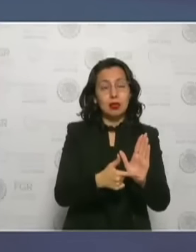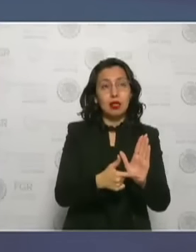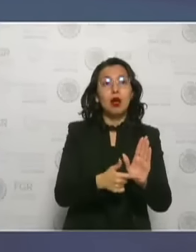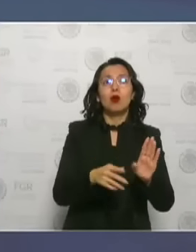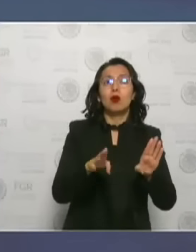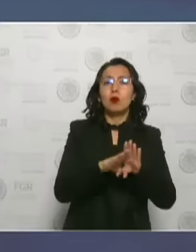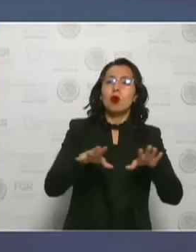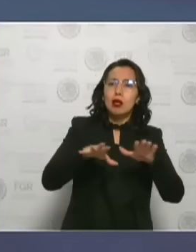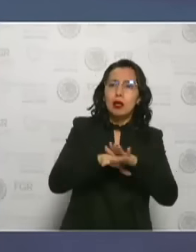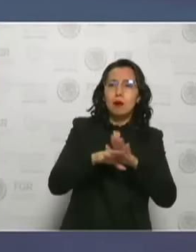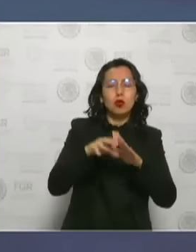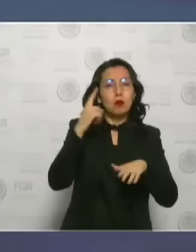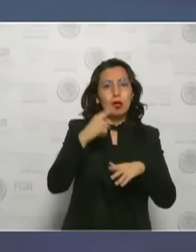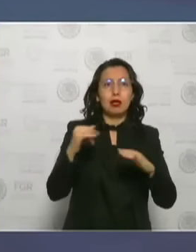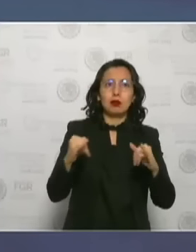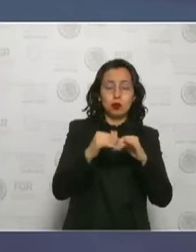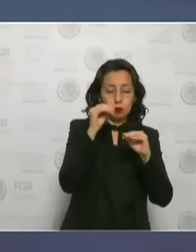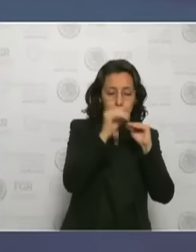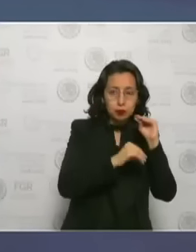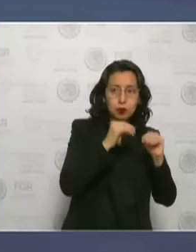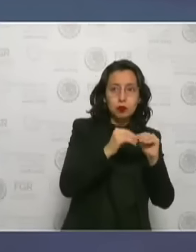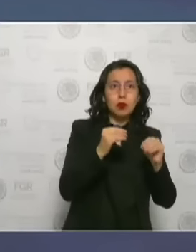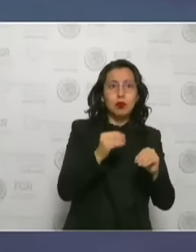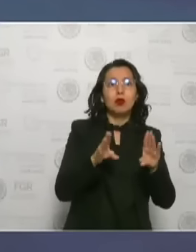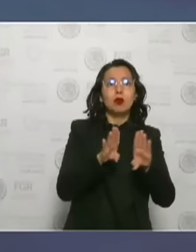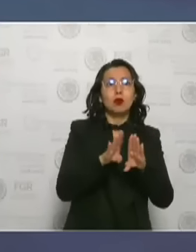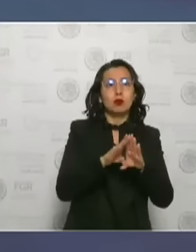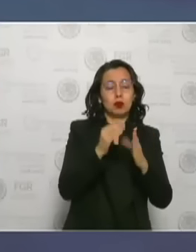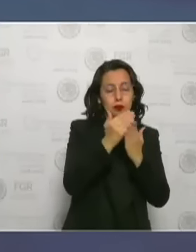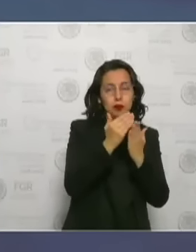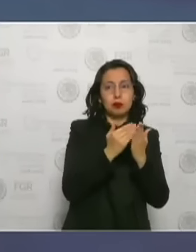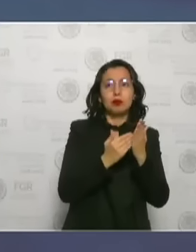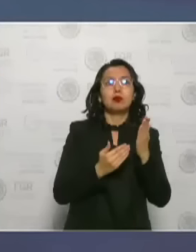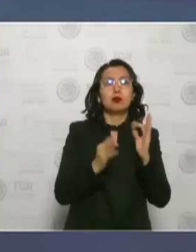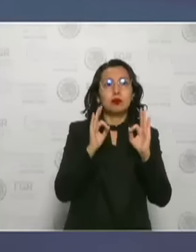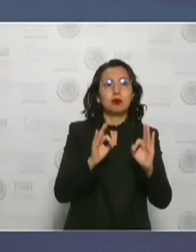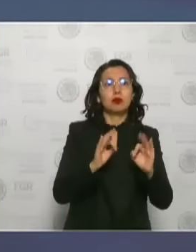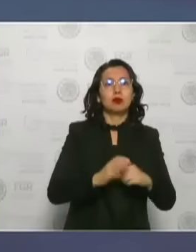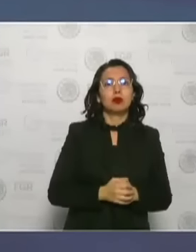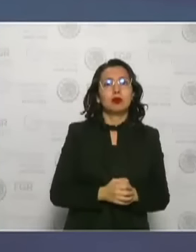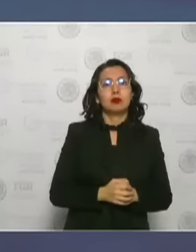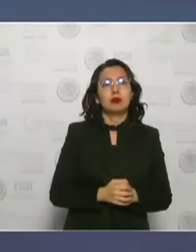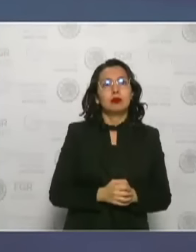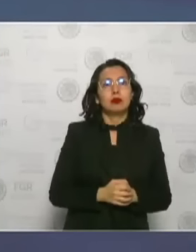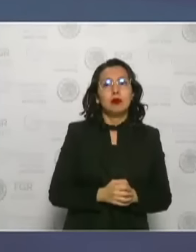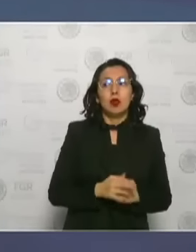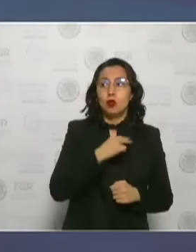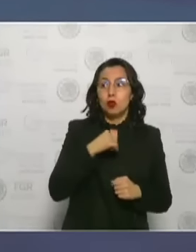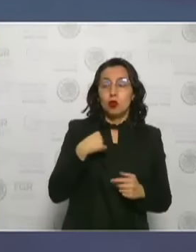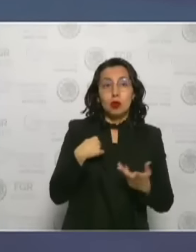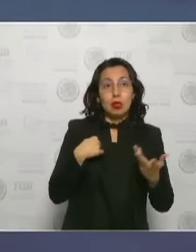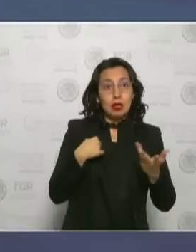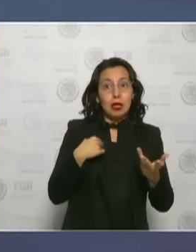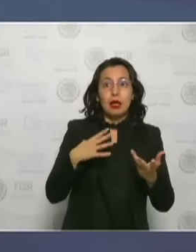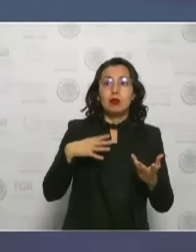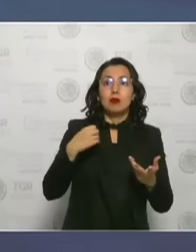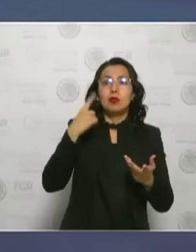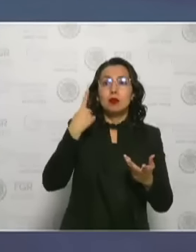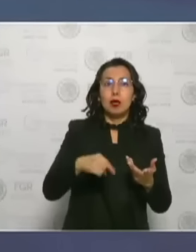de nuestra institución a través de este plan estratégico. Nuestra misión es garantizar un